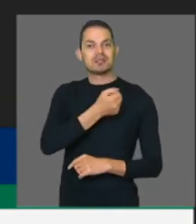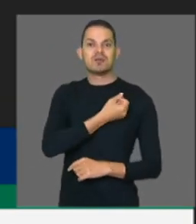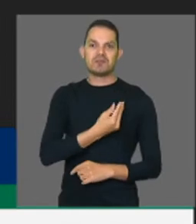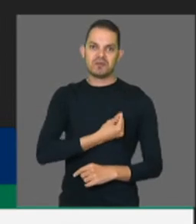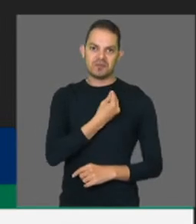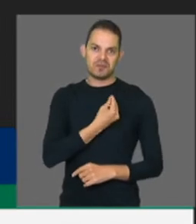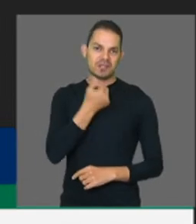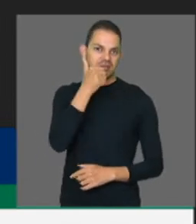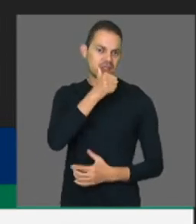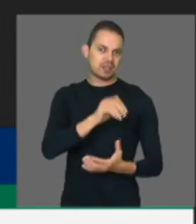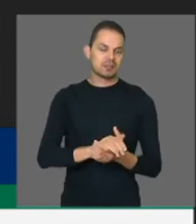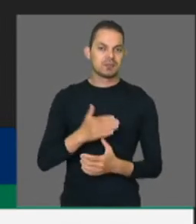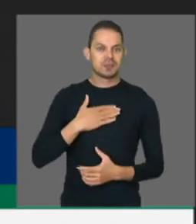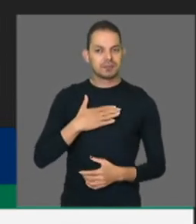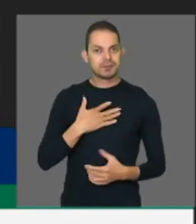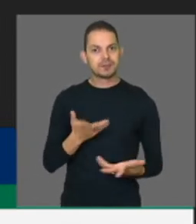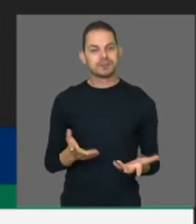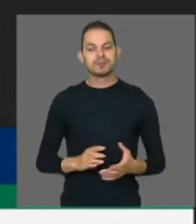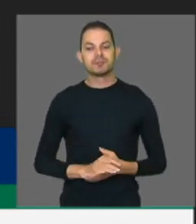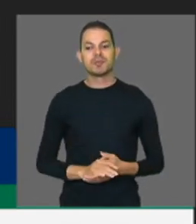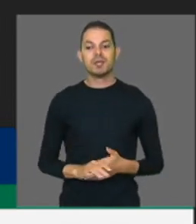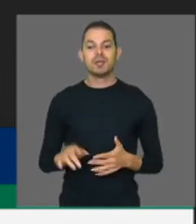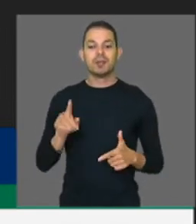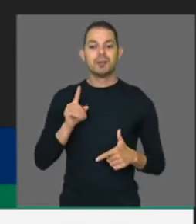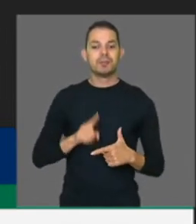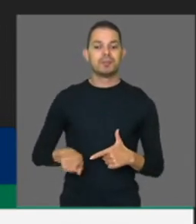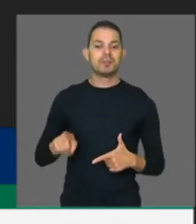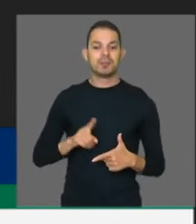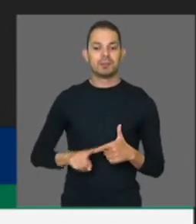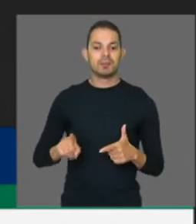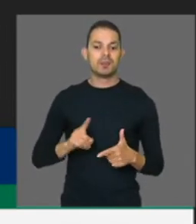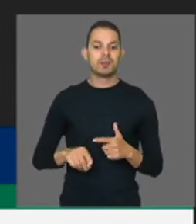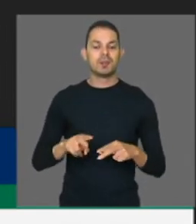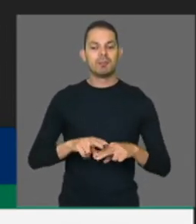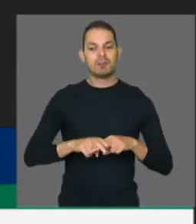SALVAR A VIDA DELA. SR. PRESIDENTE, VIVEMOS UMA CRISE COM A COVID-19 EM NOSSO ESTADO DO ACRE E NO BRASIL COMO UM